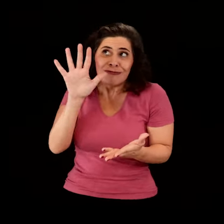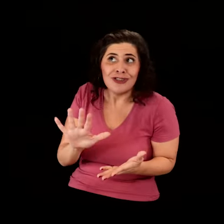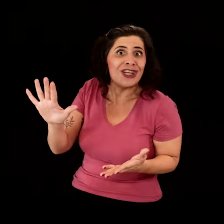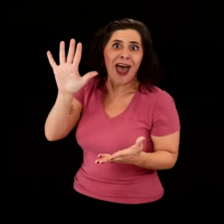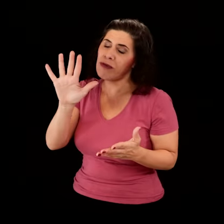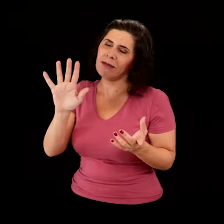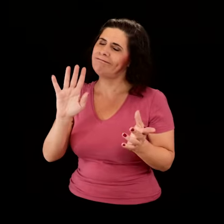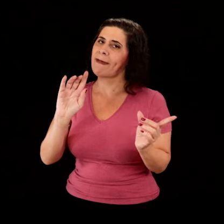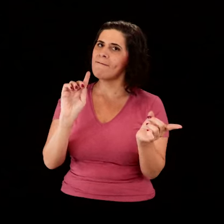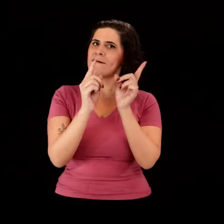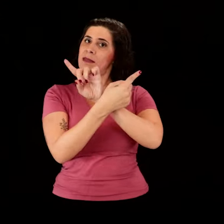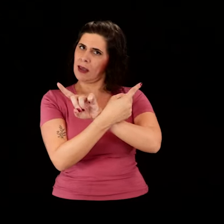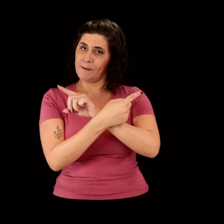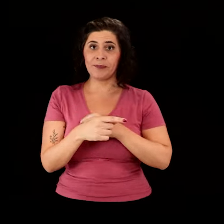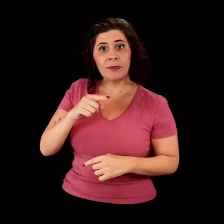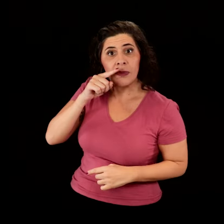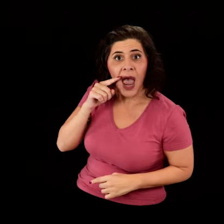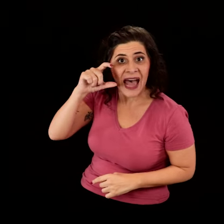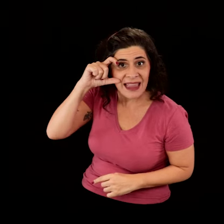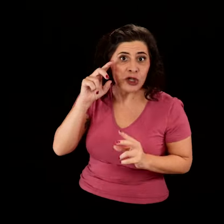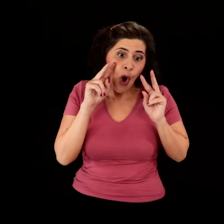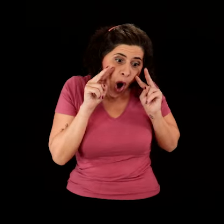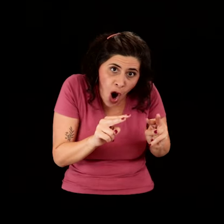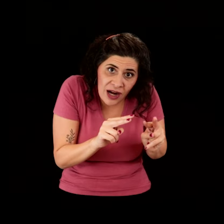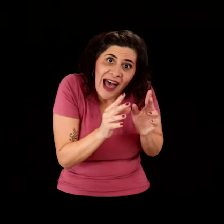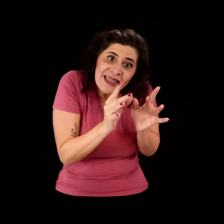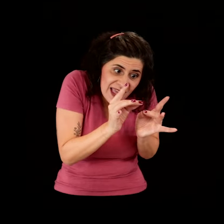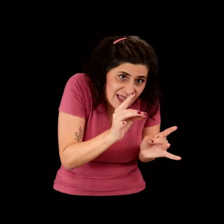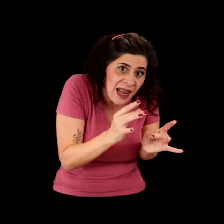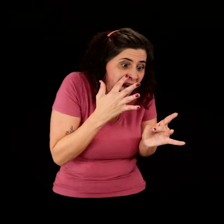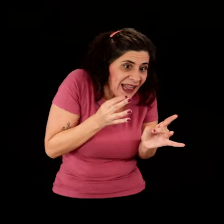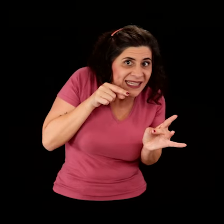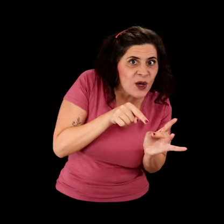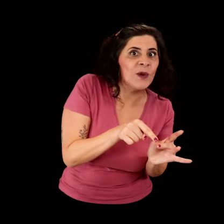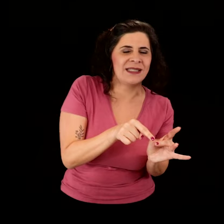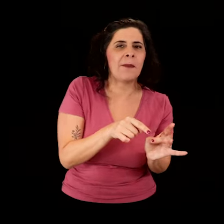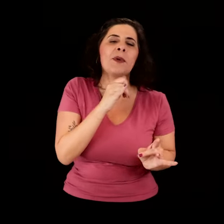Então, queríamos inverter, já que o Artacho tinha uma atenção a esses detalhes, a esses elementos da arquitetura.